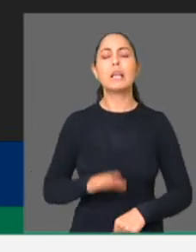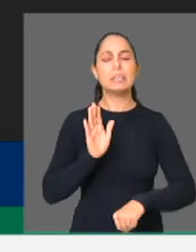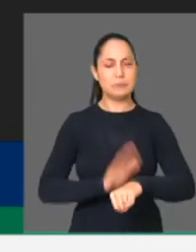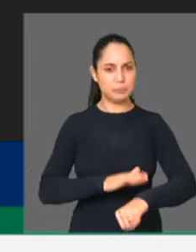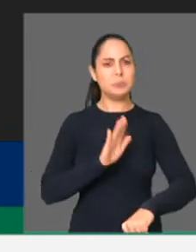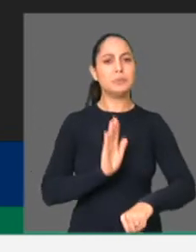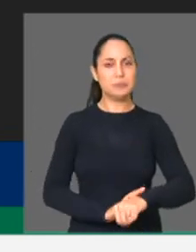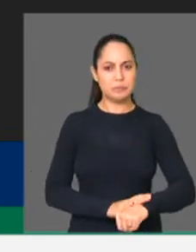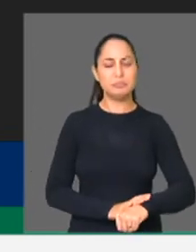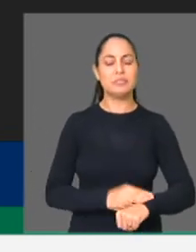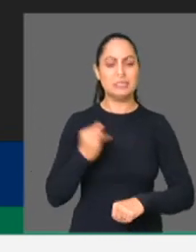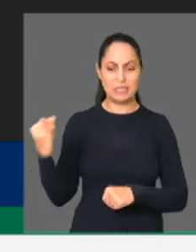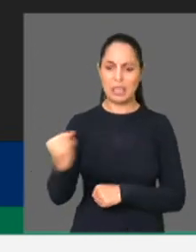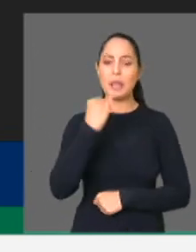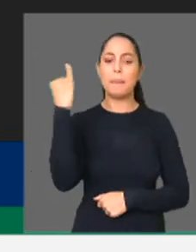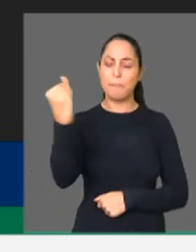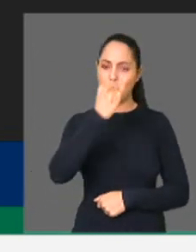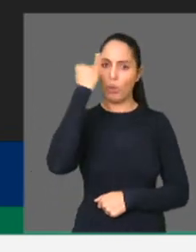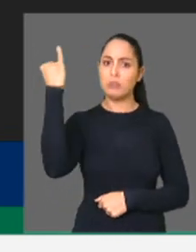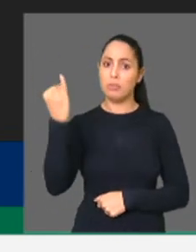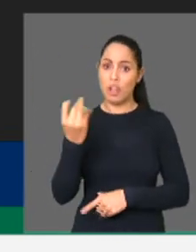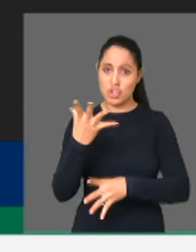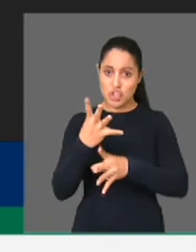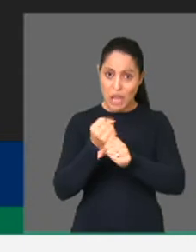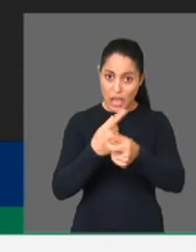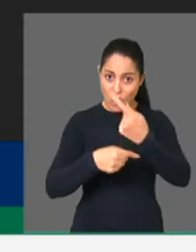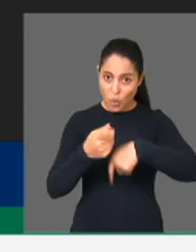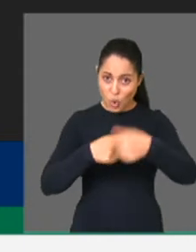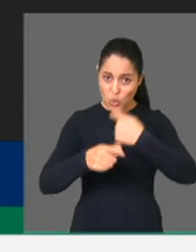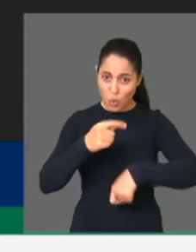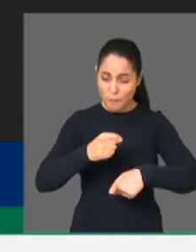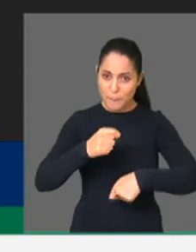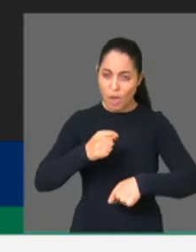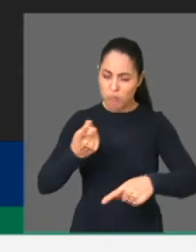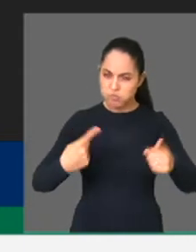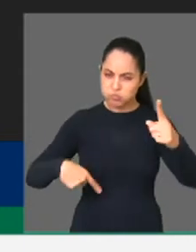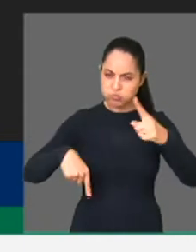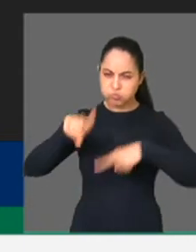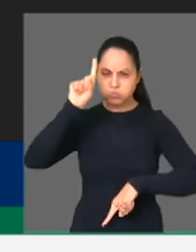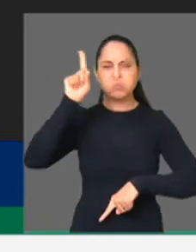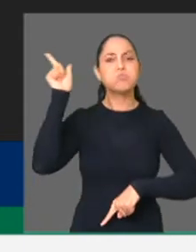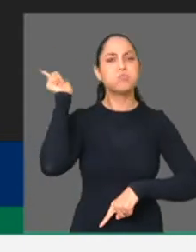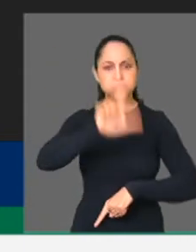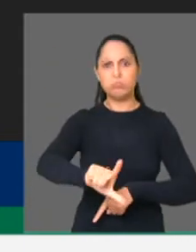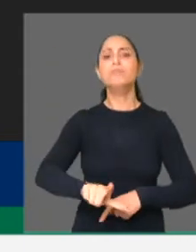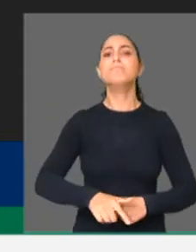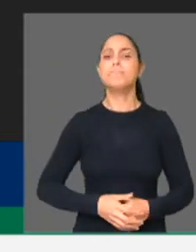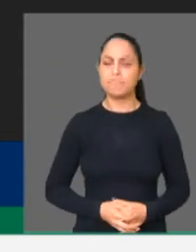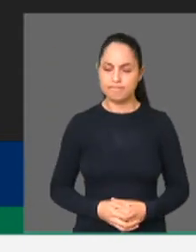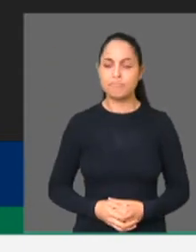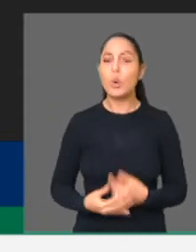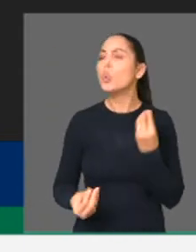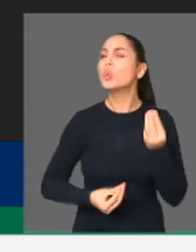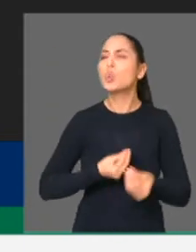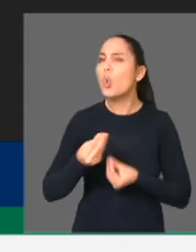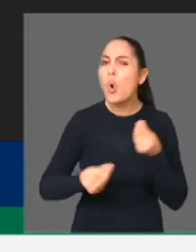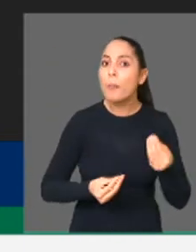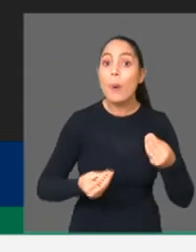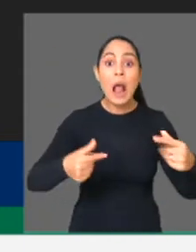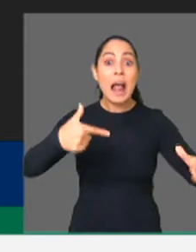PANDEMIA TIROU... MUITOS EMPREGOS DE MUITA GENTE. É CLARO... QUE EM ALGUMAS AÇÕES DESTRAMBELHADAS DE GOVERNADORES... ISSO AJUDOU